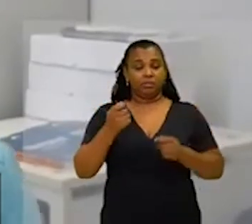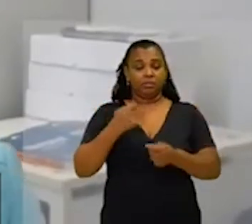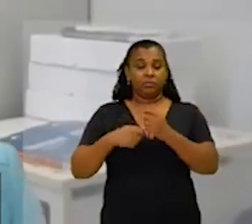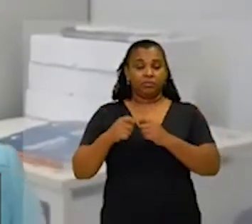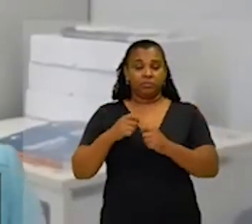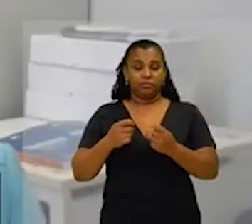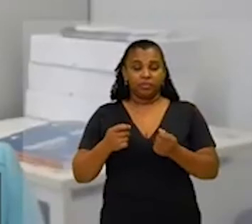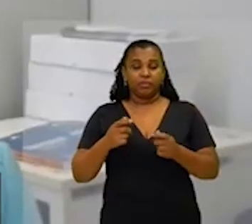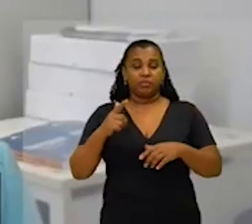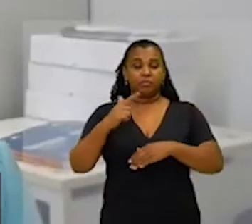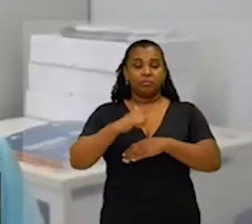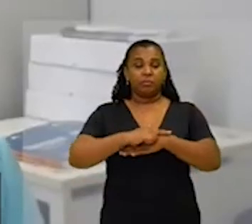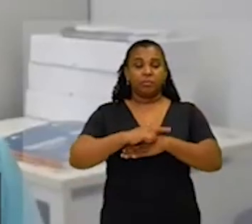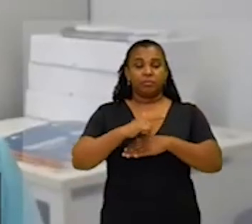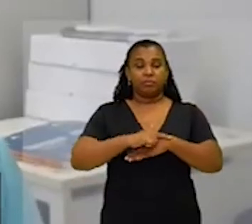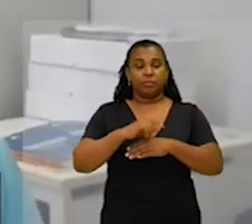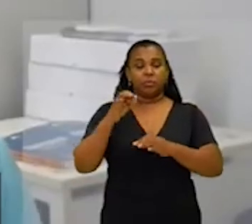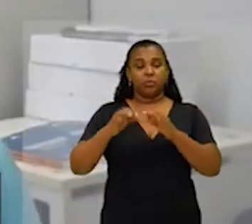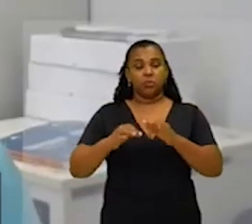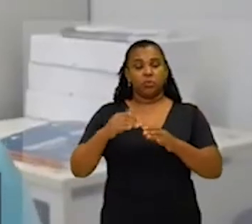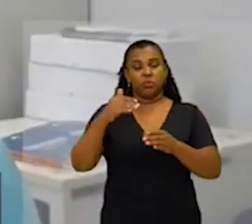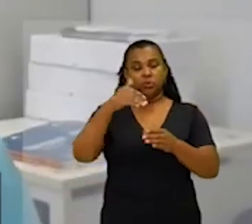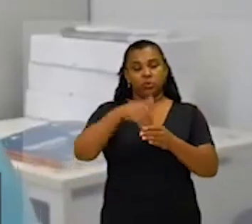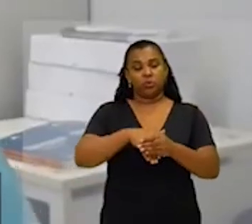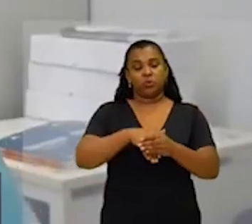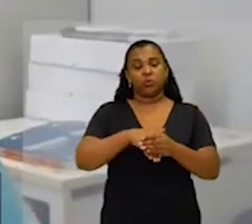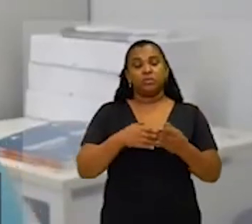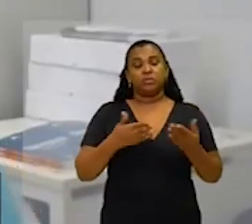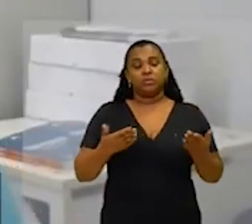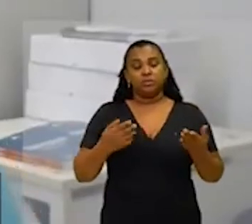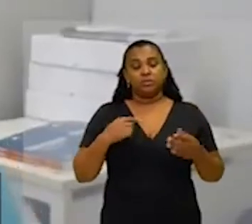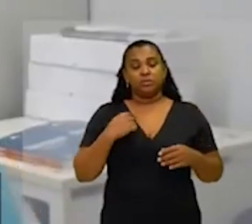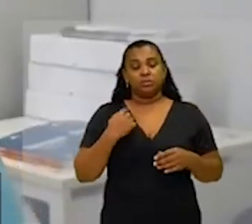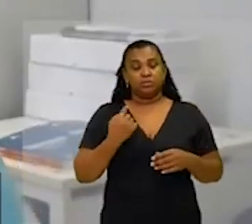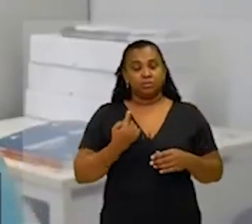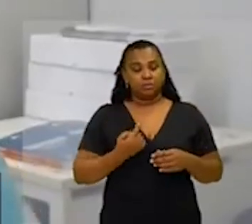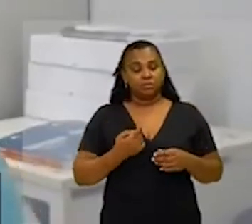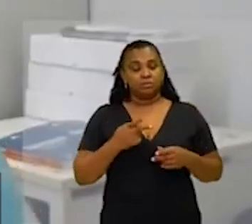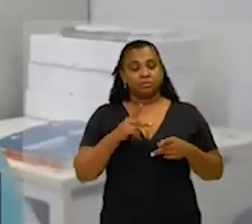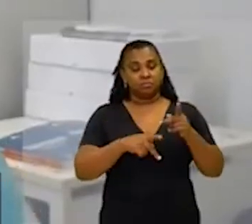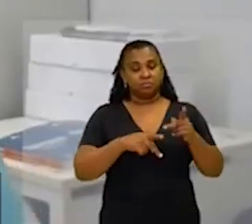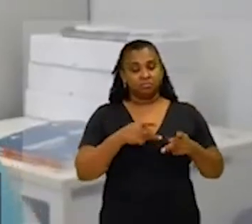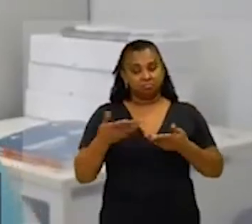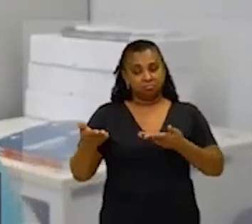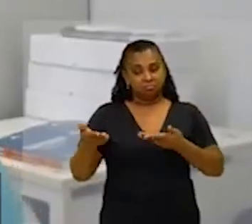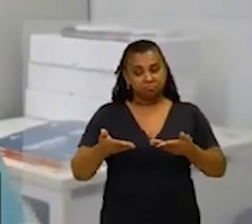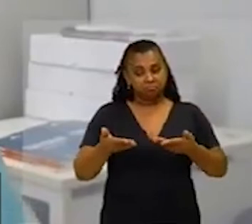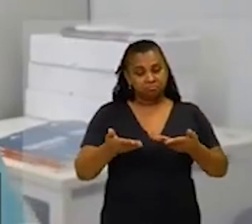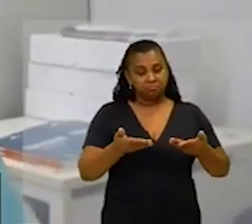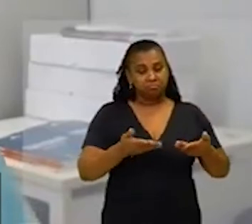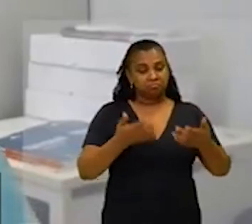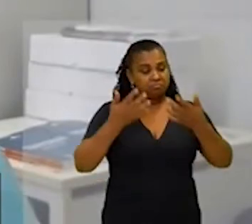e o papel da Justiça Eleitoral São medida que nem a população é chamada para poder pensar é